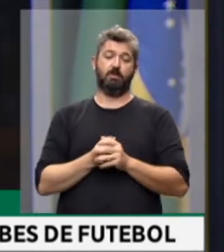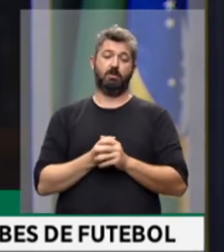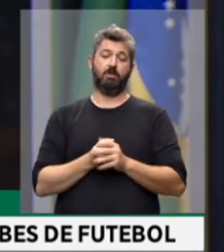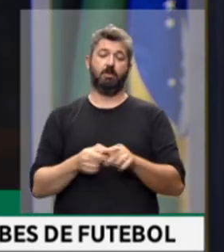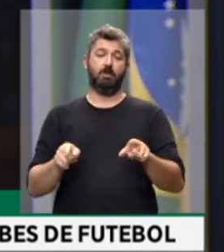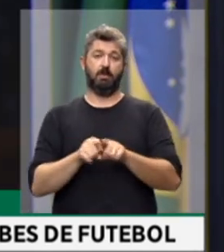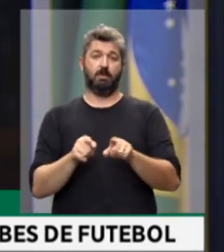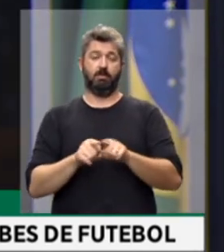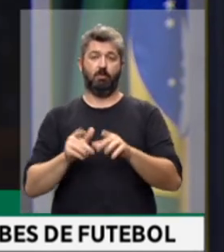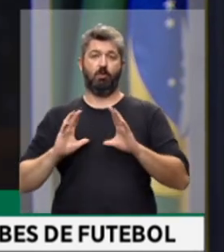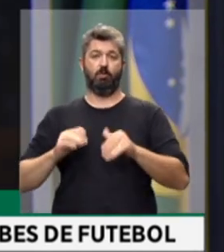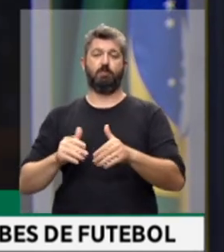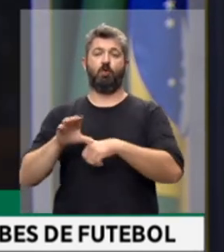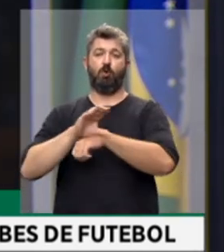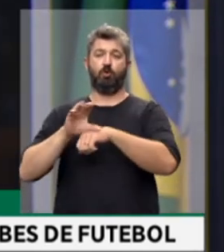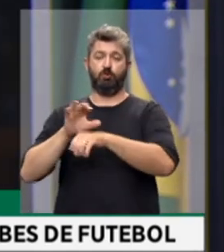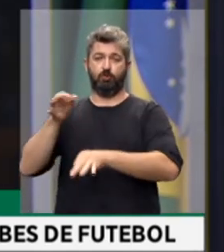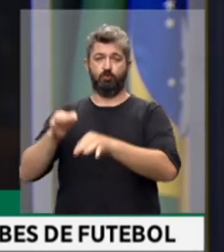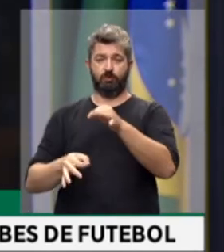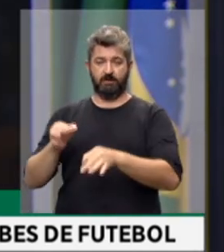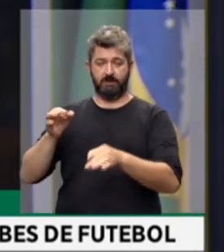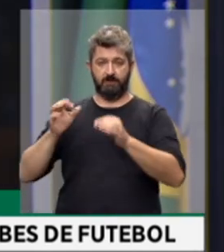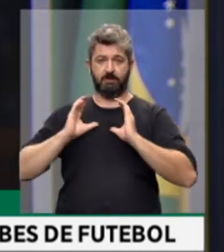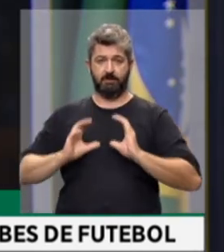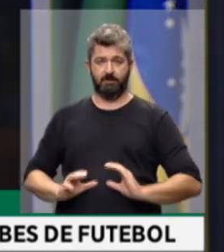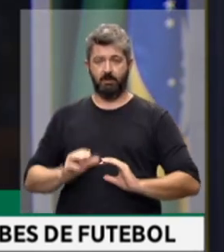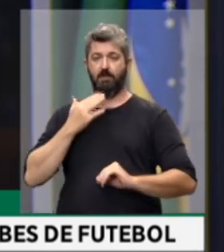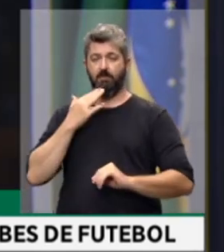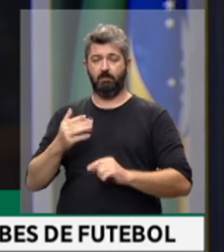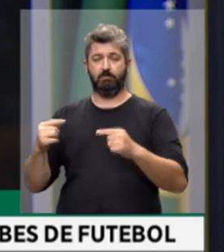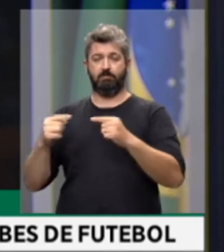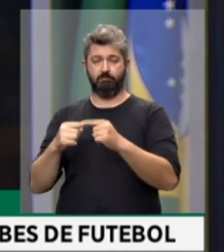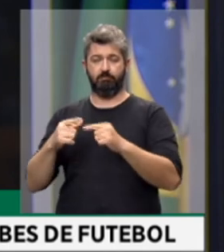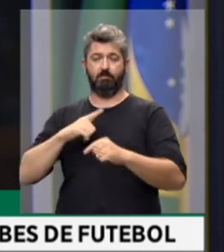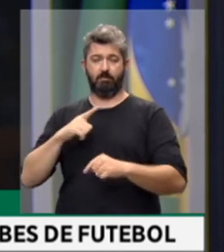FORAM FEITOS 3 EMENDAS E ESTÁ VOLTANDO AGORA PARA A CÂMARA E APRESENTO AQUI O VOTO COMO RELATOR PELA REJEIÇÃO DAS